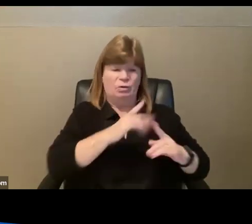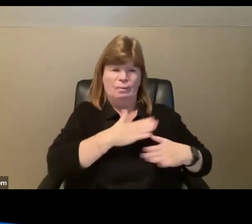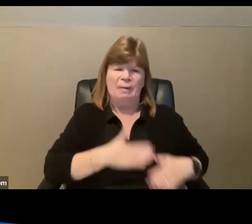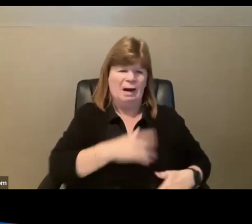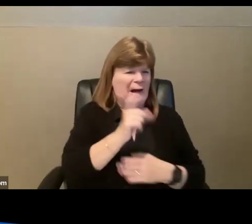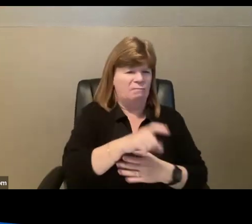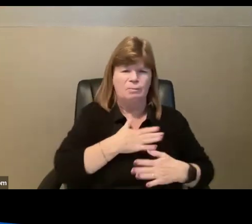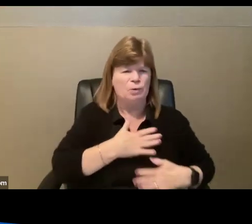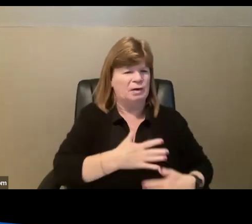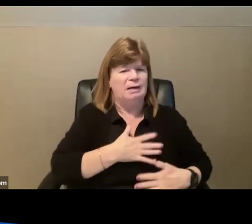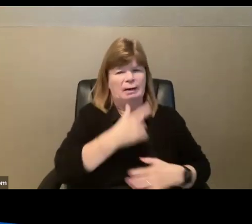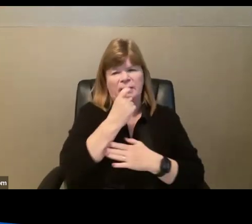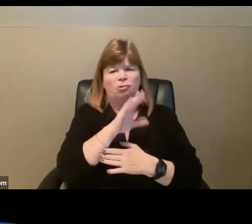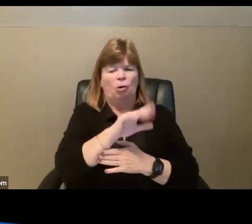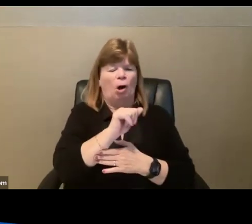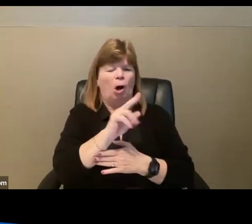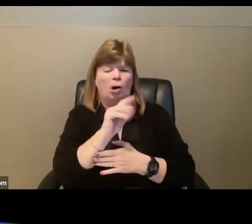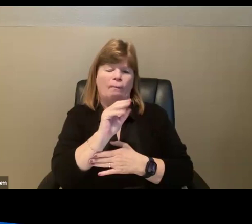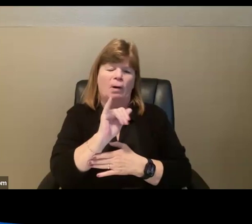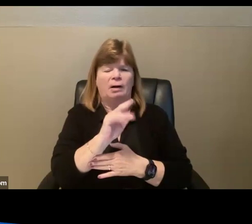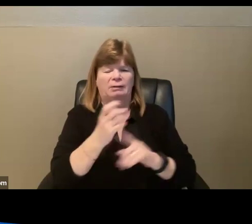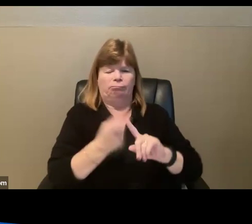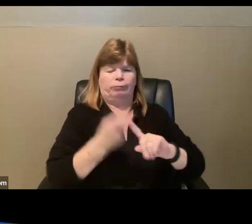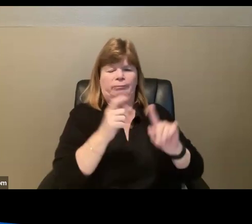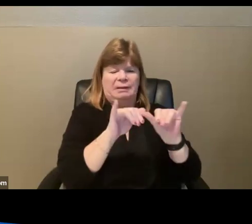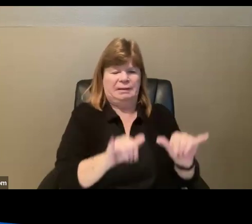tu sistema nervioso autónomo va a hacer que eso suceda.